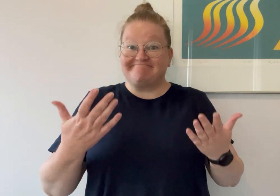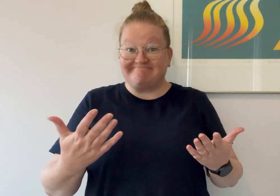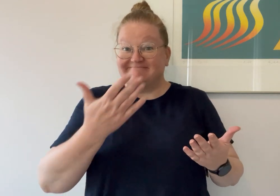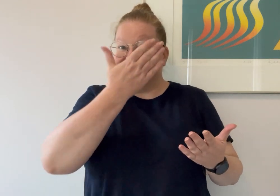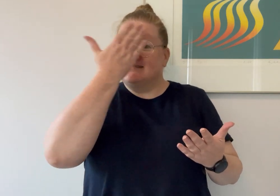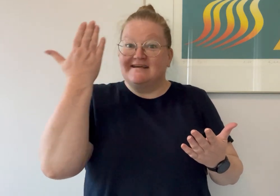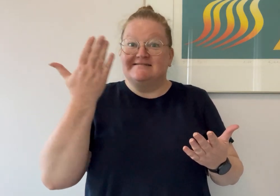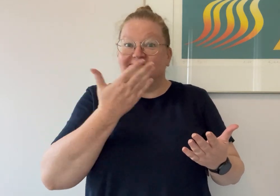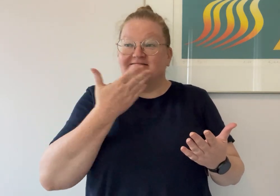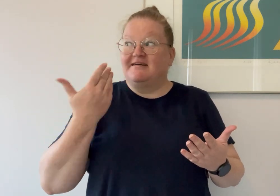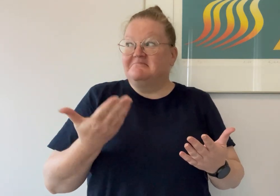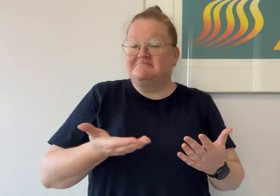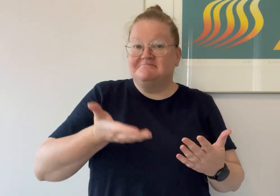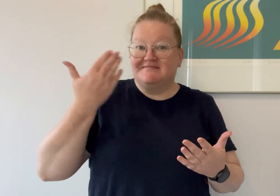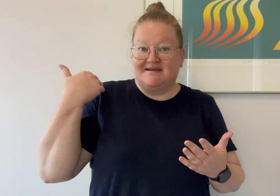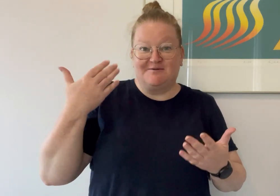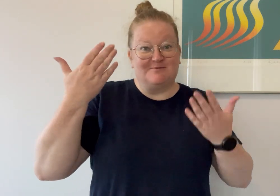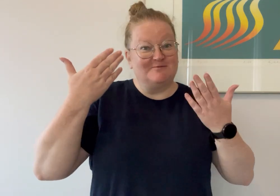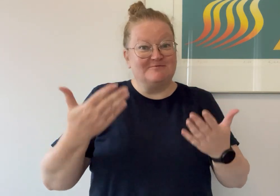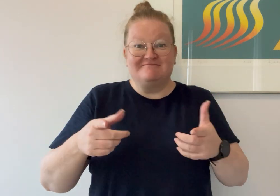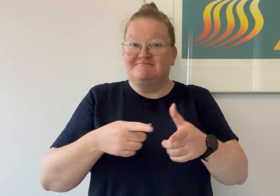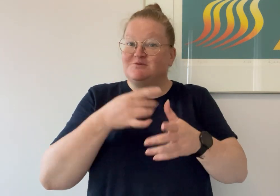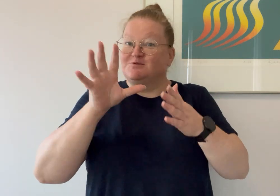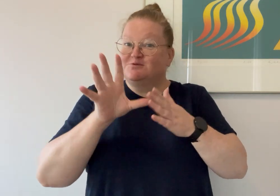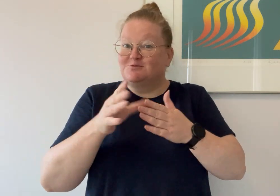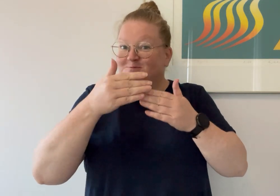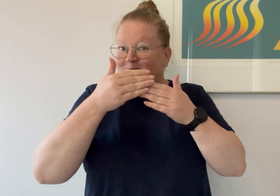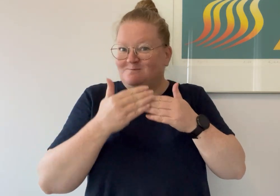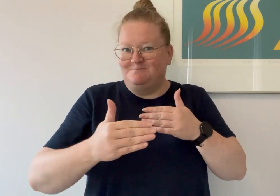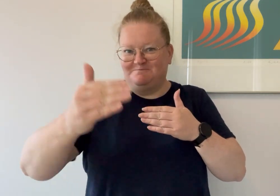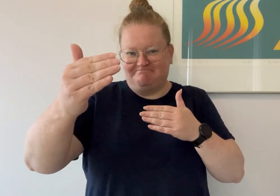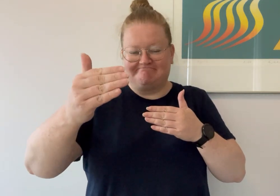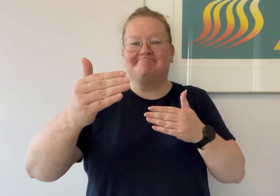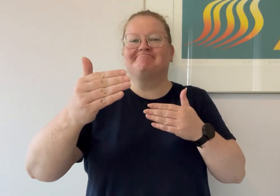Kesä on nyt jäänyt taakse ja aloitamme syksyn.